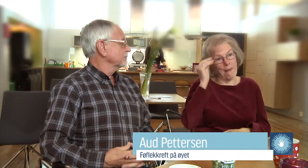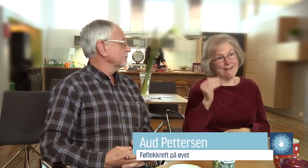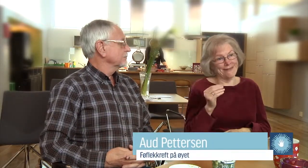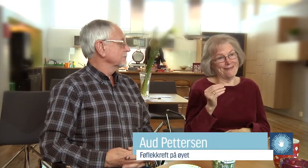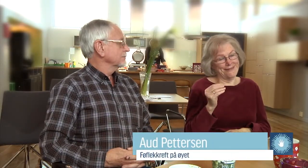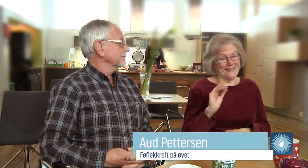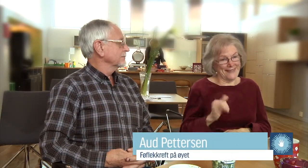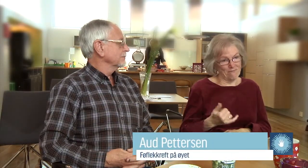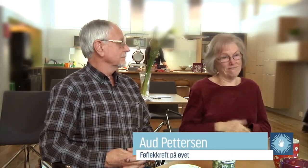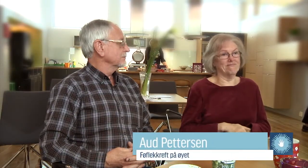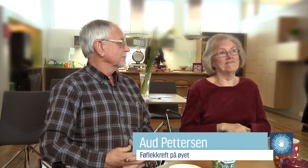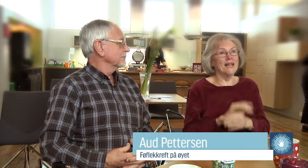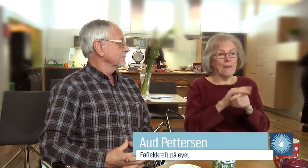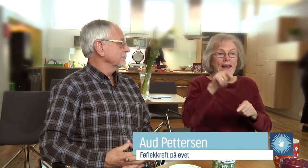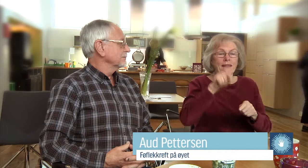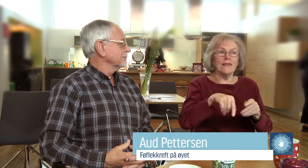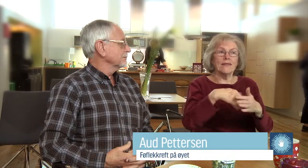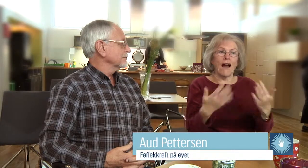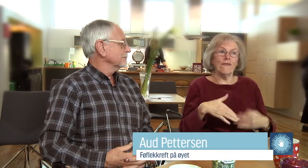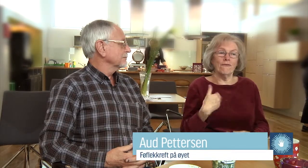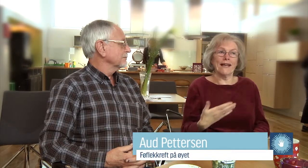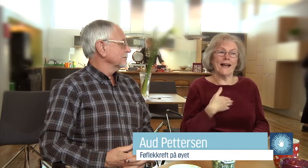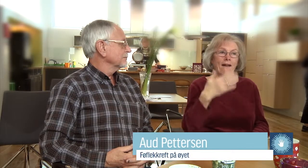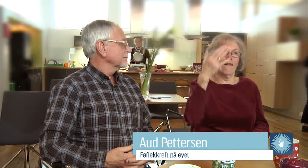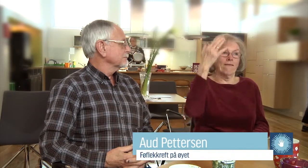Jeg har hatt min kjære mann med som pårørende.